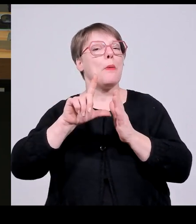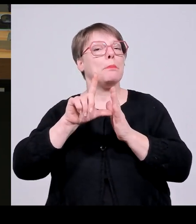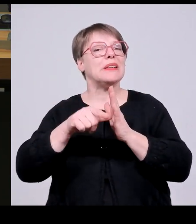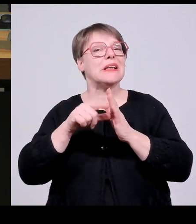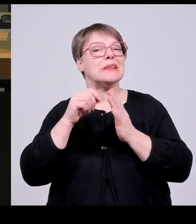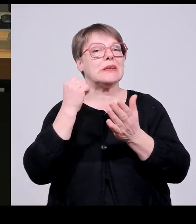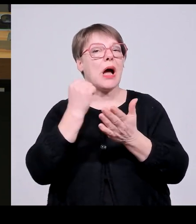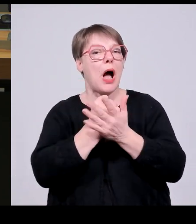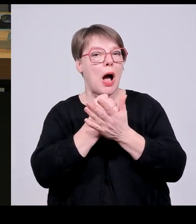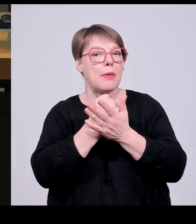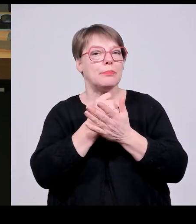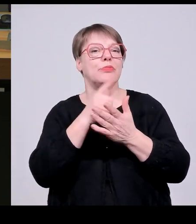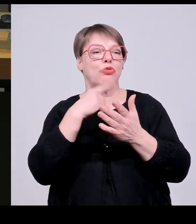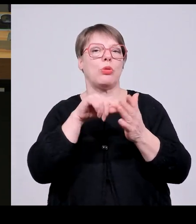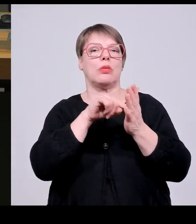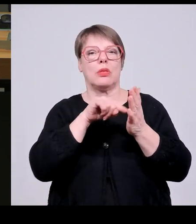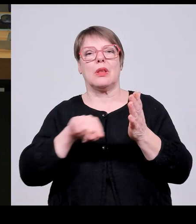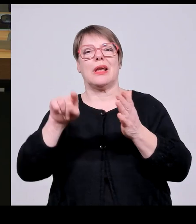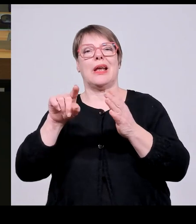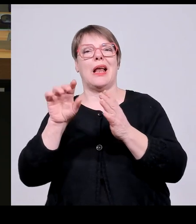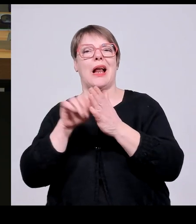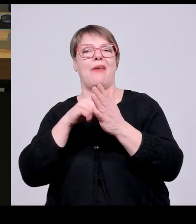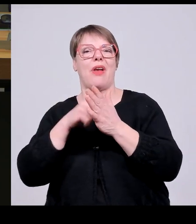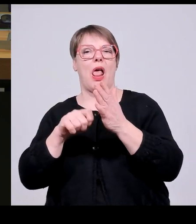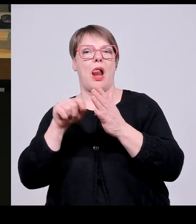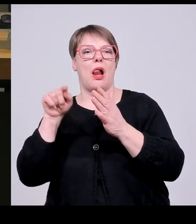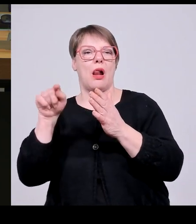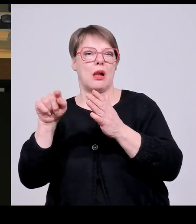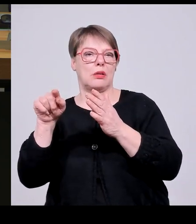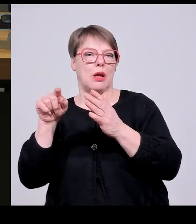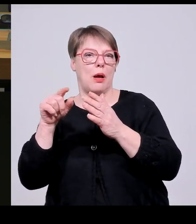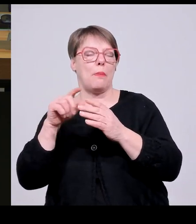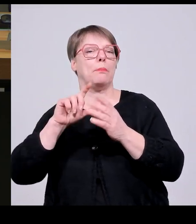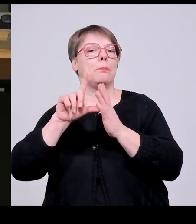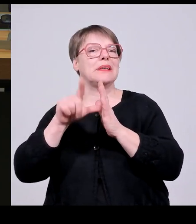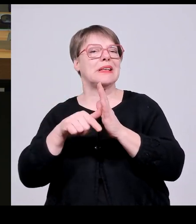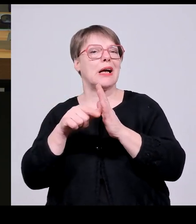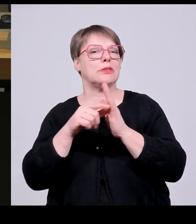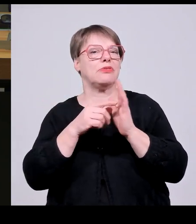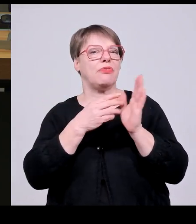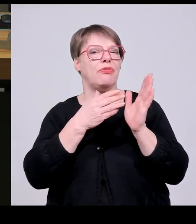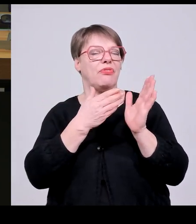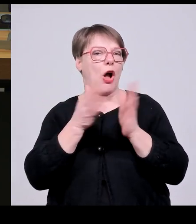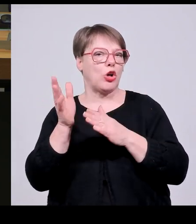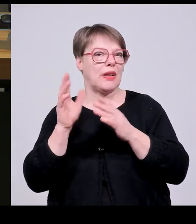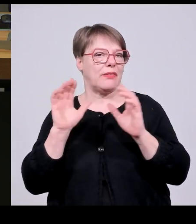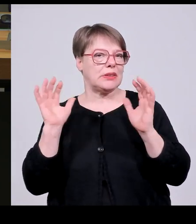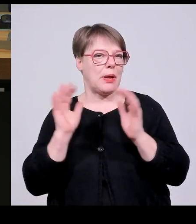Der Gesetzgeber hat den Fall einer vollständigen Wiederholungswahl, bisher so wenig vorher gesehen, wie wir.